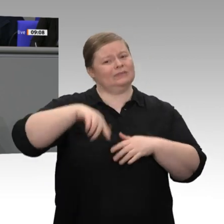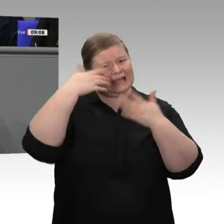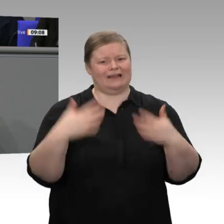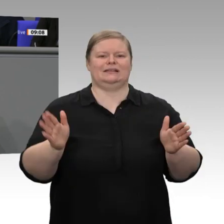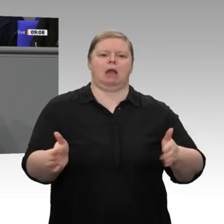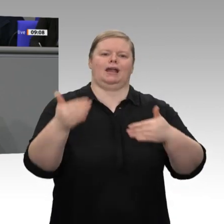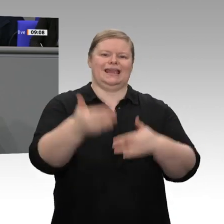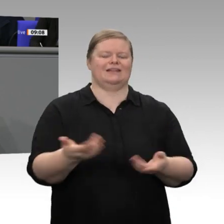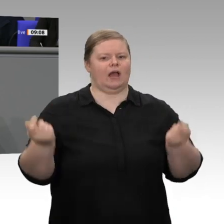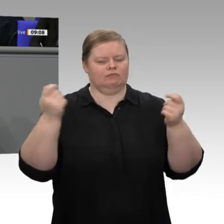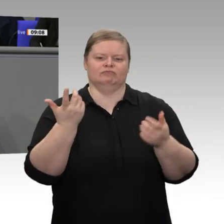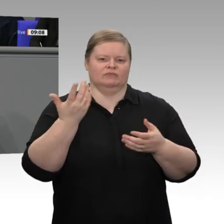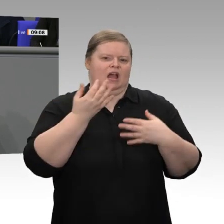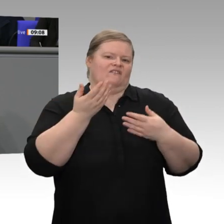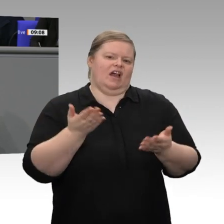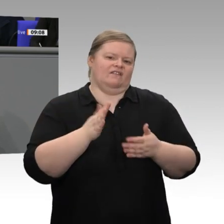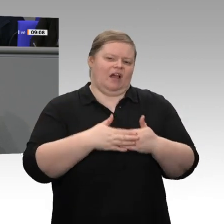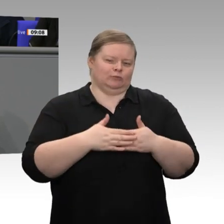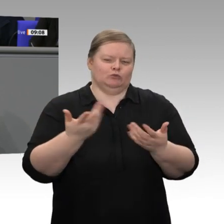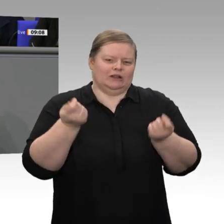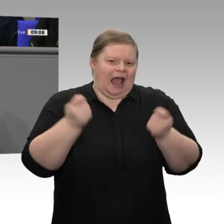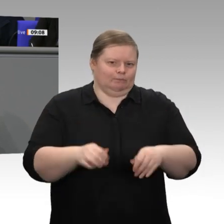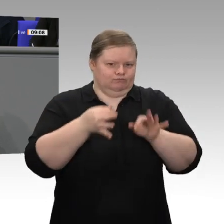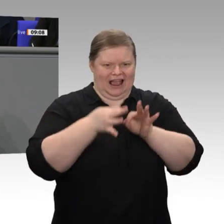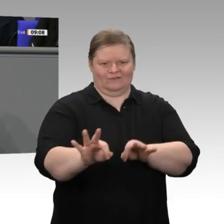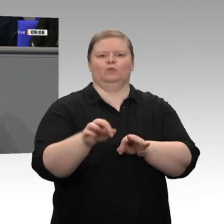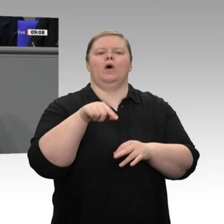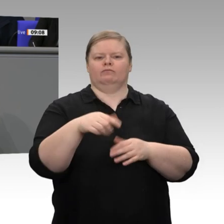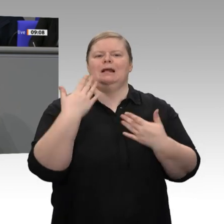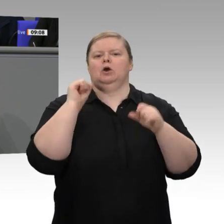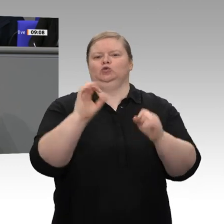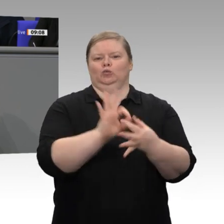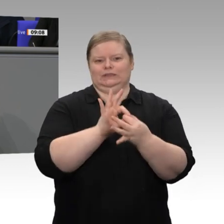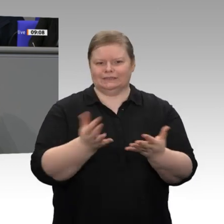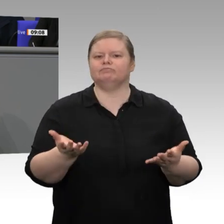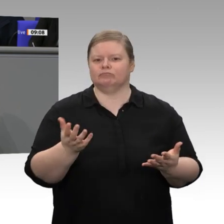ist und das es ermöglicht, unsere Klimaziele 2030 einzuhalten. Wir bekennen uns zur Klimaneutralität.